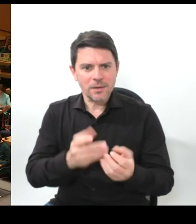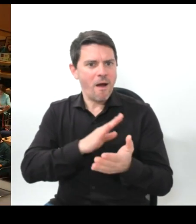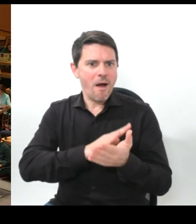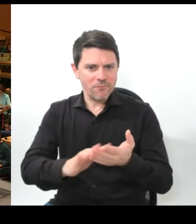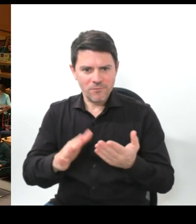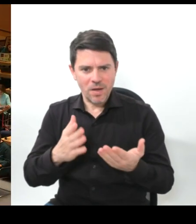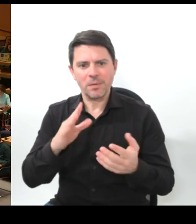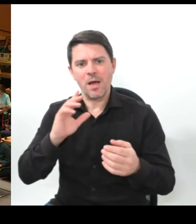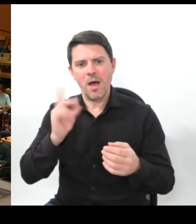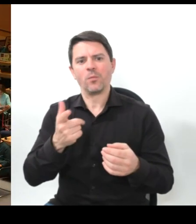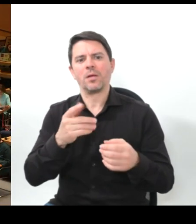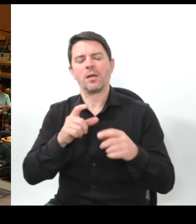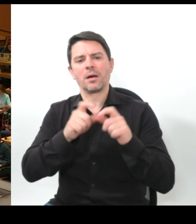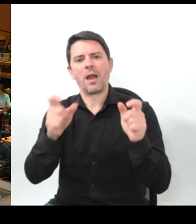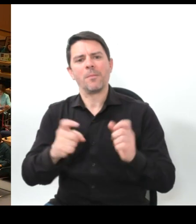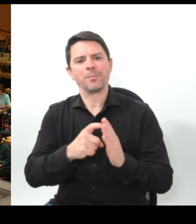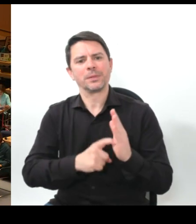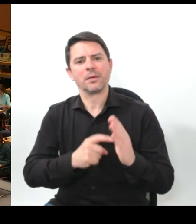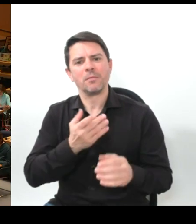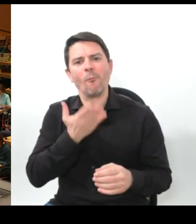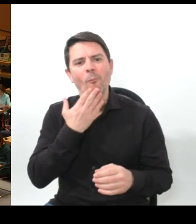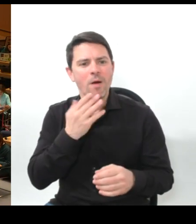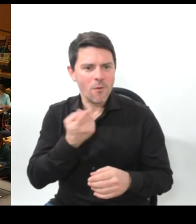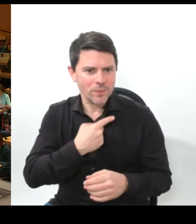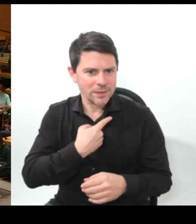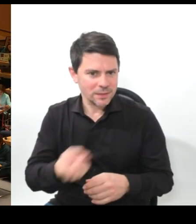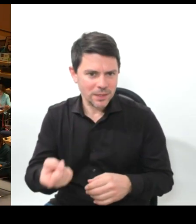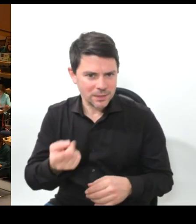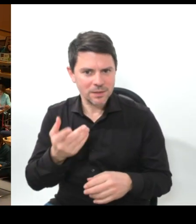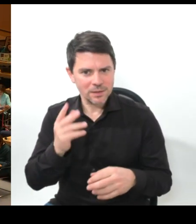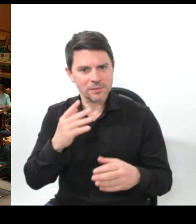Herzlichen Dank. Für die auf die AfD-Fraktion hat der Abgeordnete Hansel das Wort.